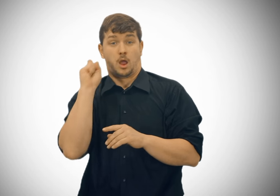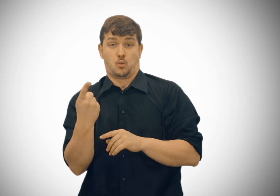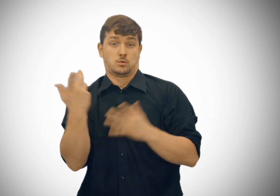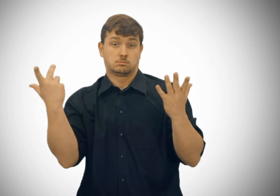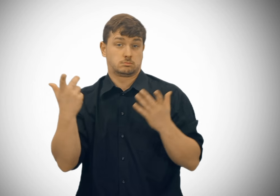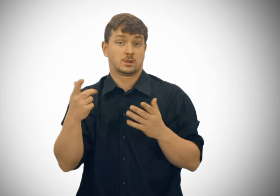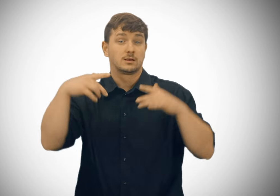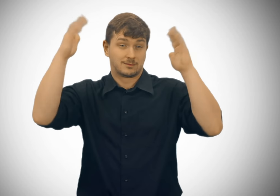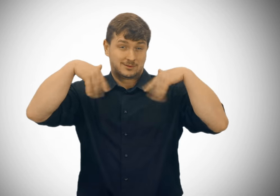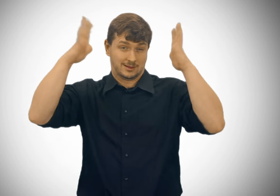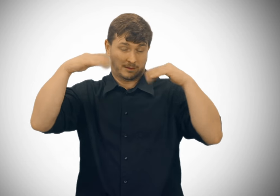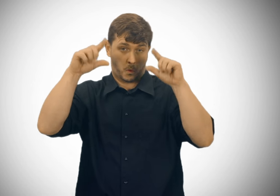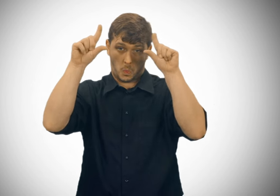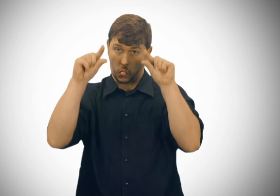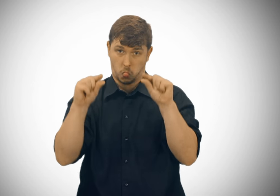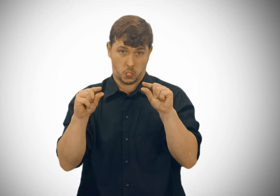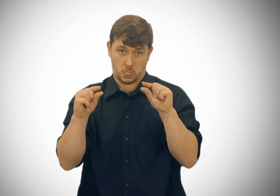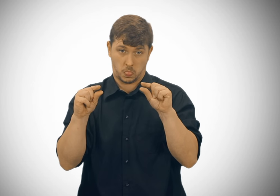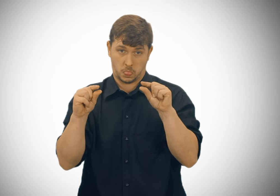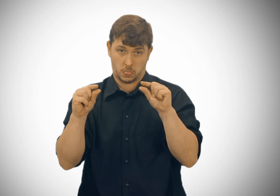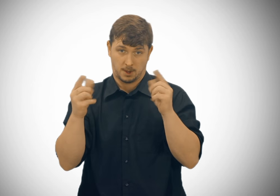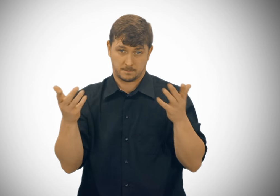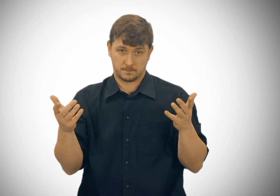Das alles bei einer niedrigen Niederschlagsrate.